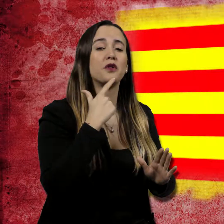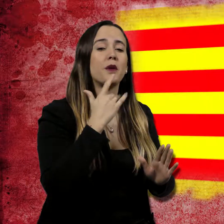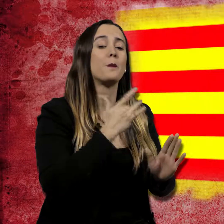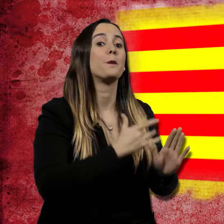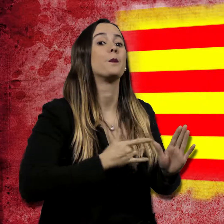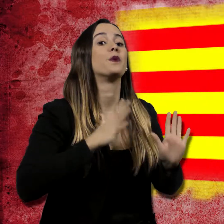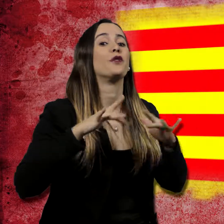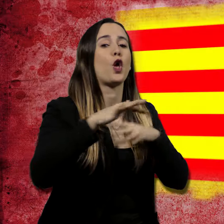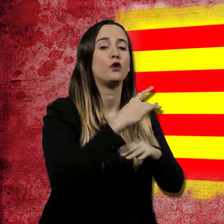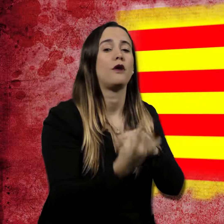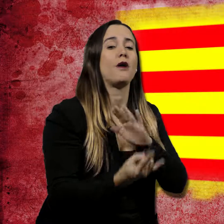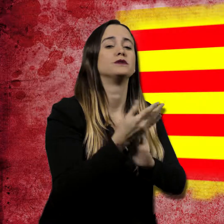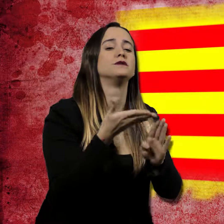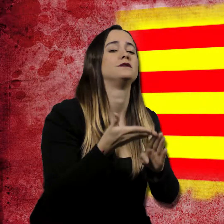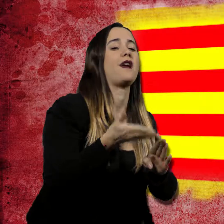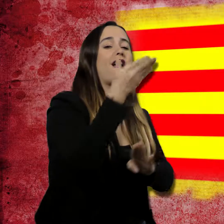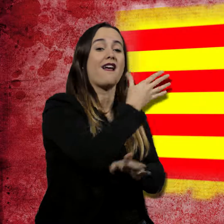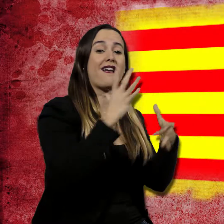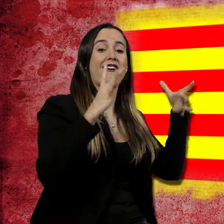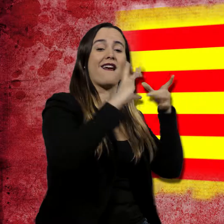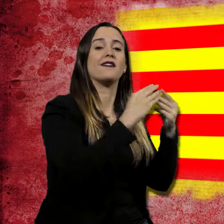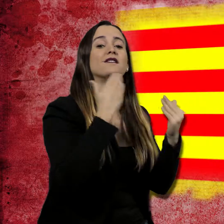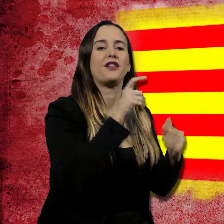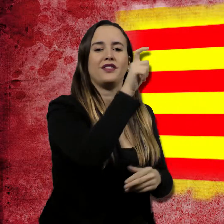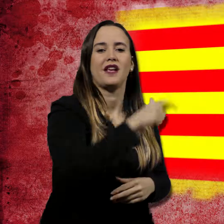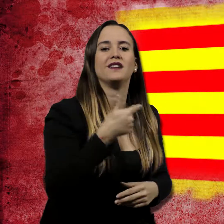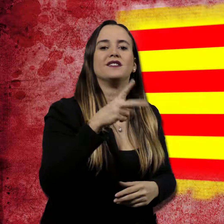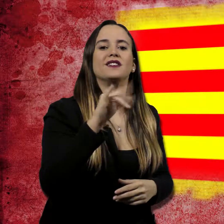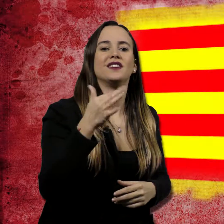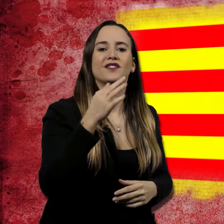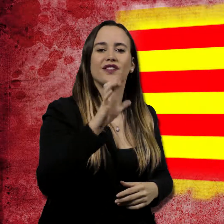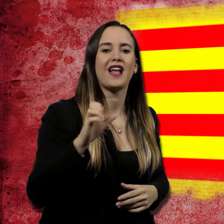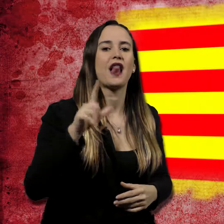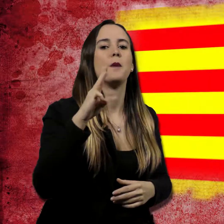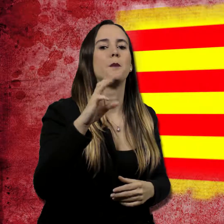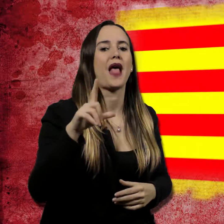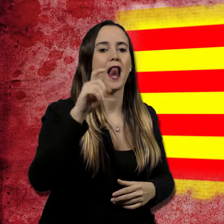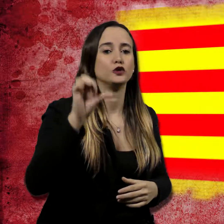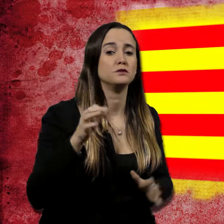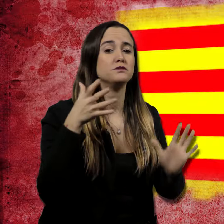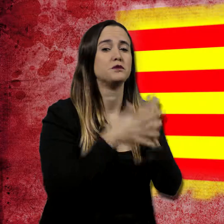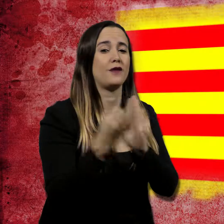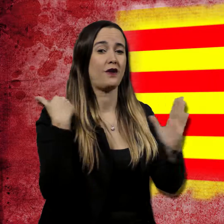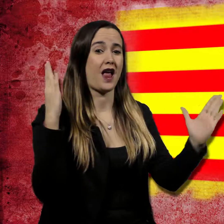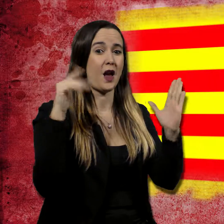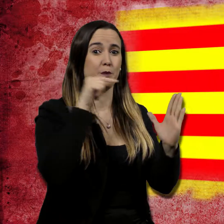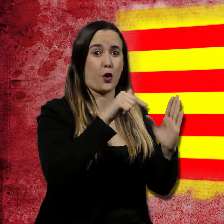encara que el seu origen mitològic també es vincula a Guifré el Pelós